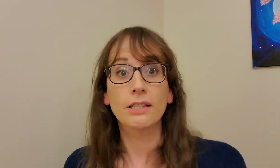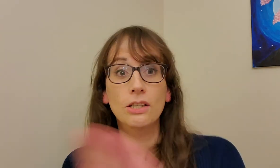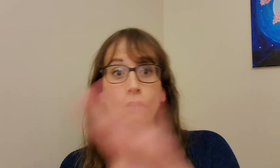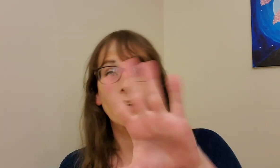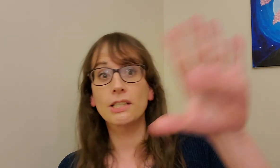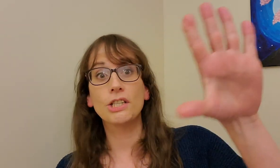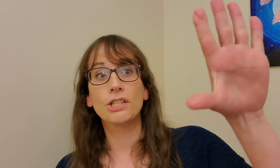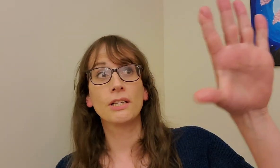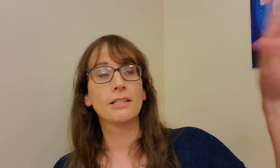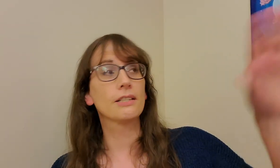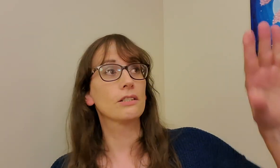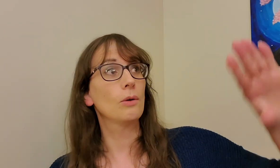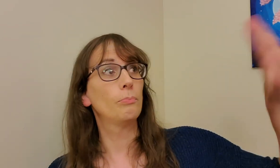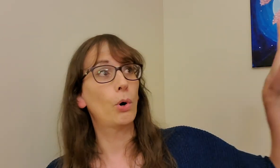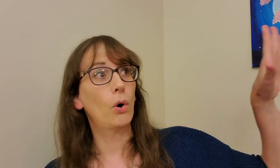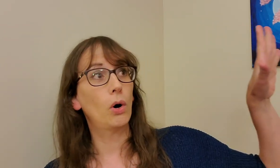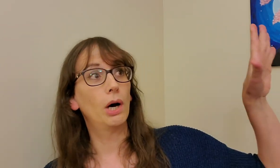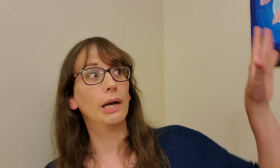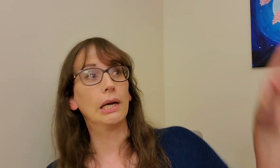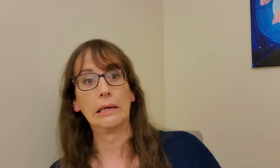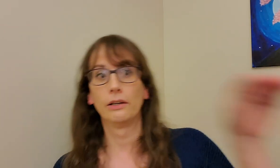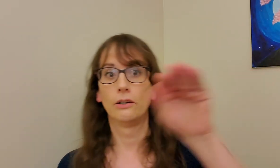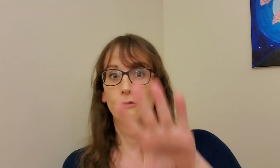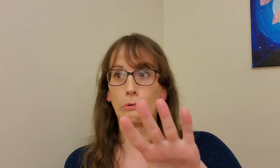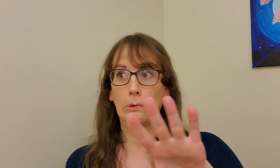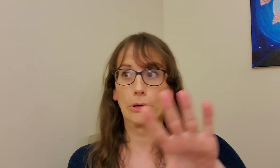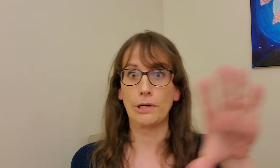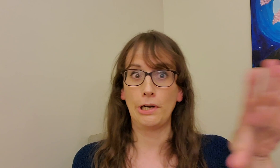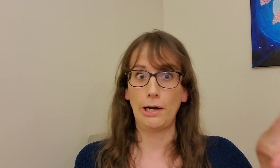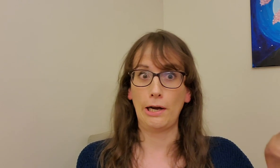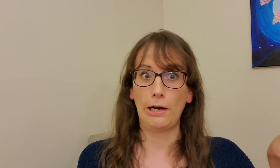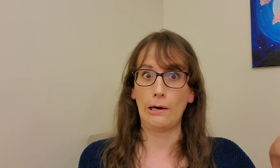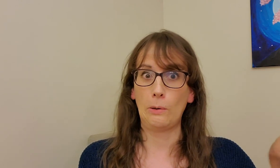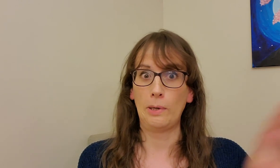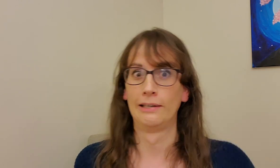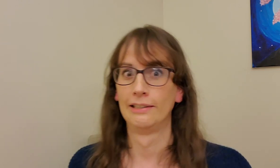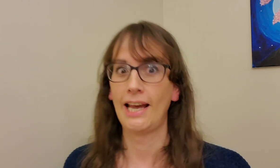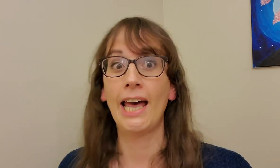Dice: felicitaciones, es un niño por ahora.